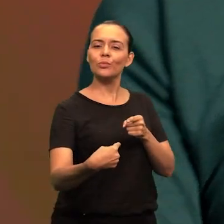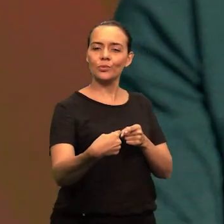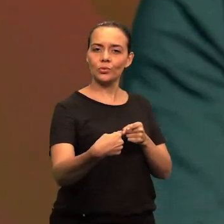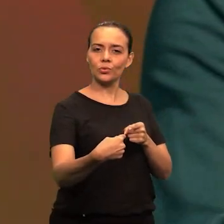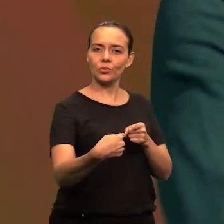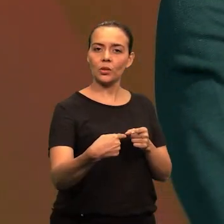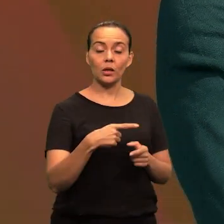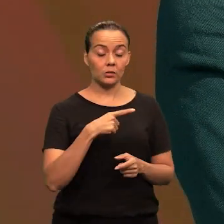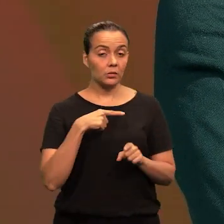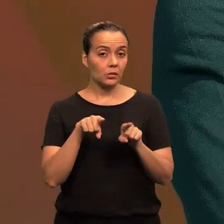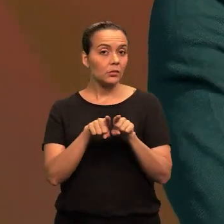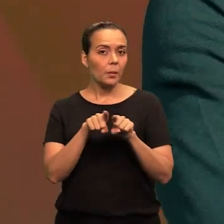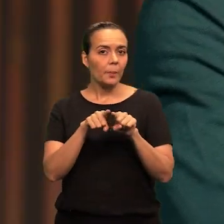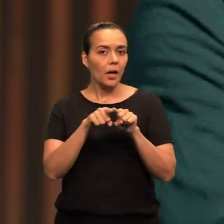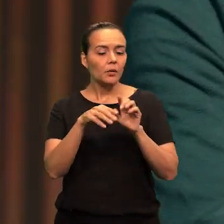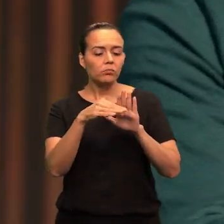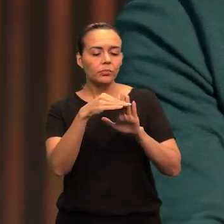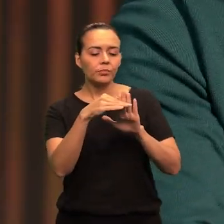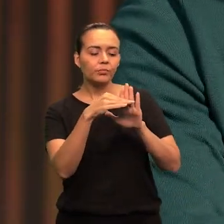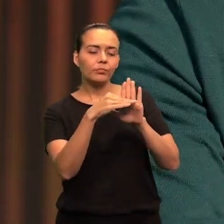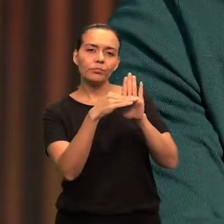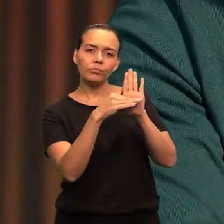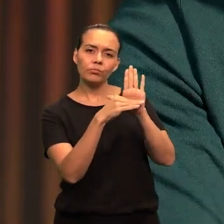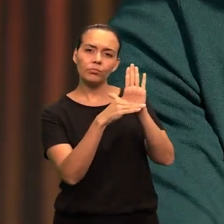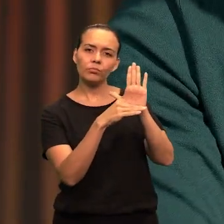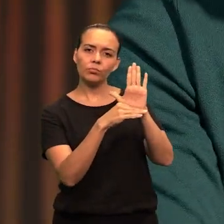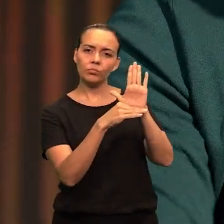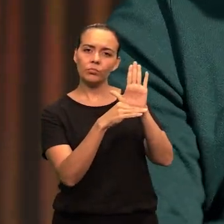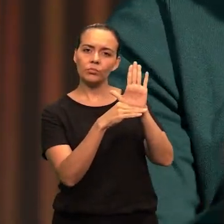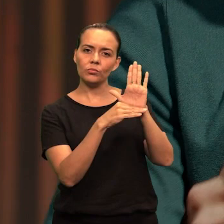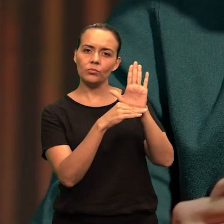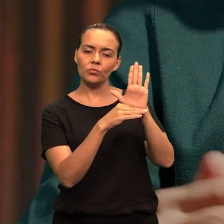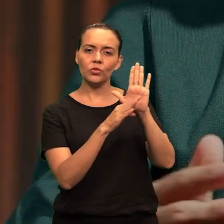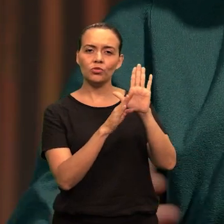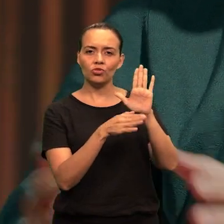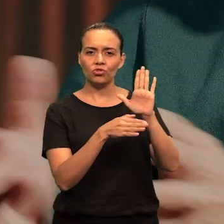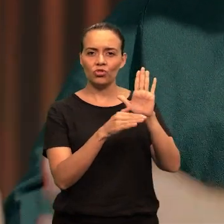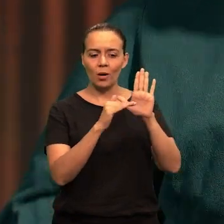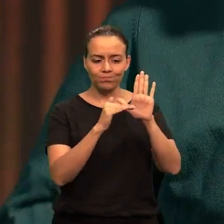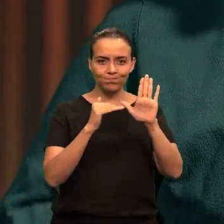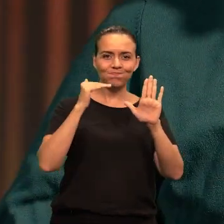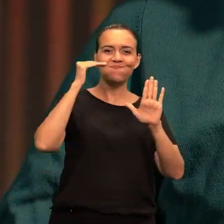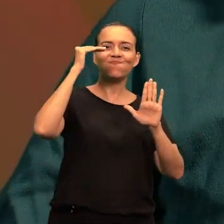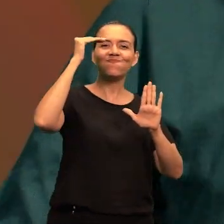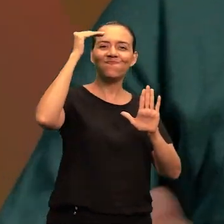Temos algumas pautas que avançaram, exatamente porque não estava na mão da política tradicional.